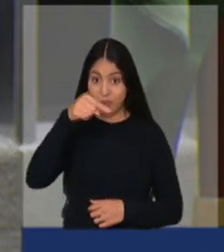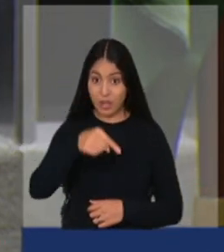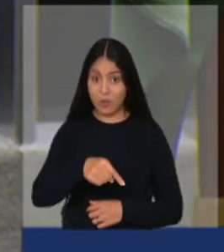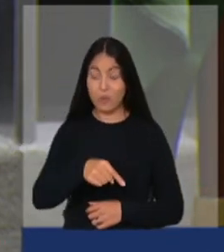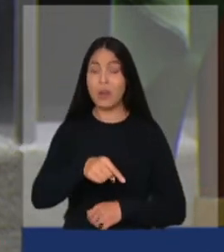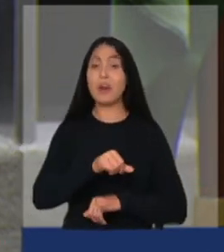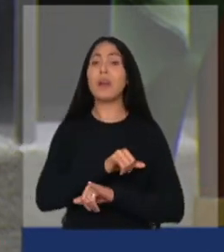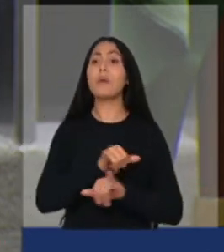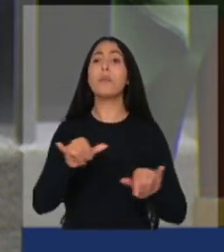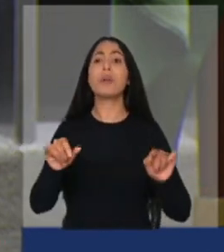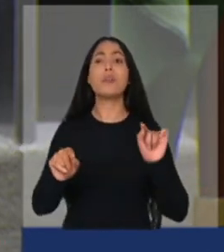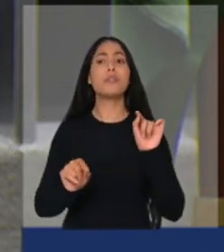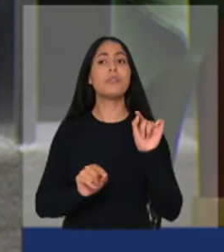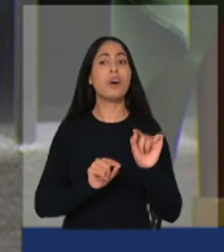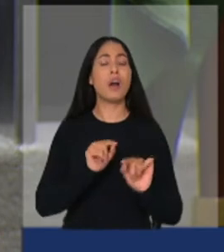SOCIAIS NO BRASIL, A GENTE